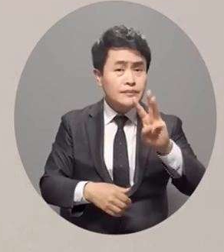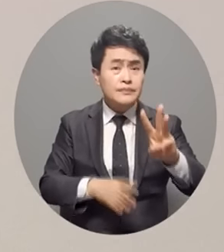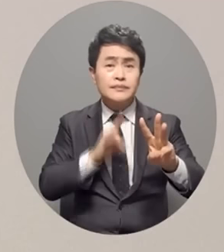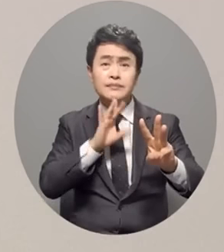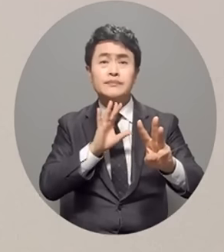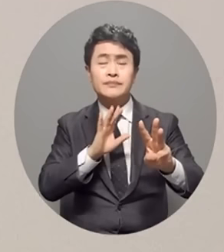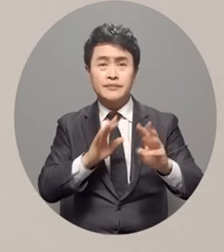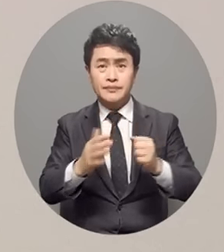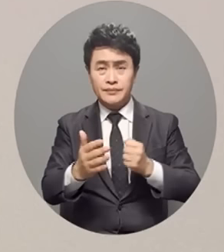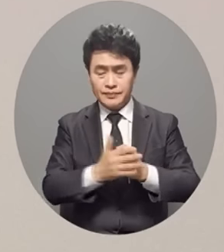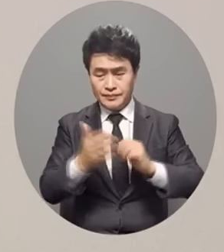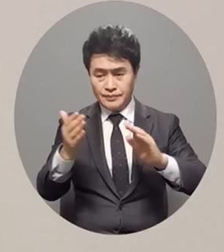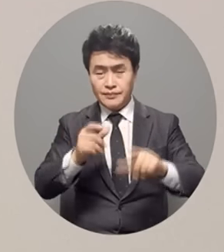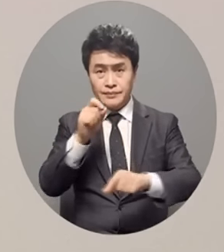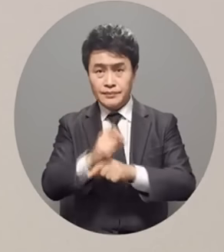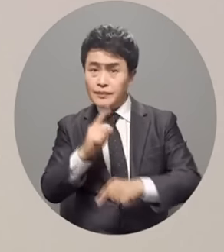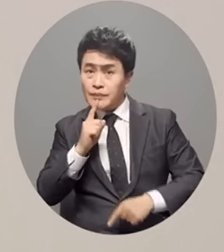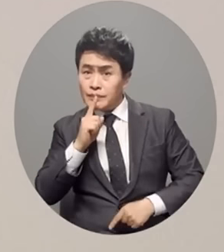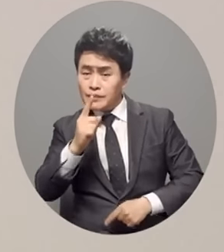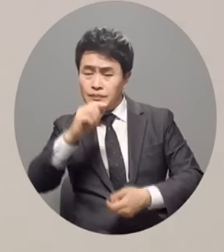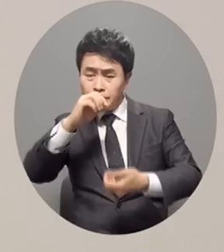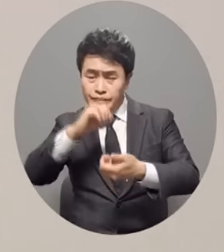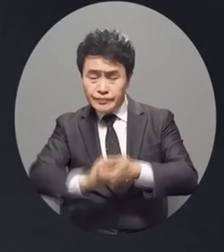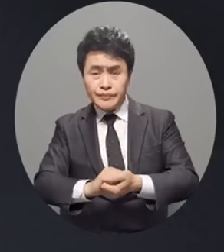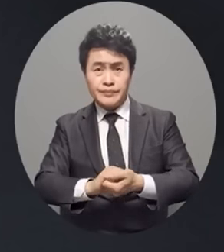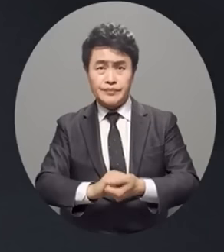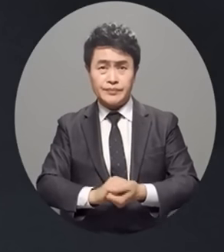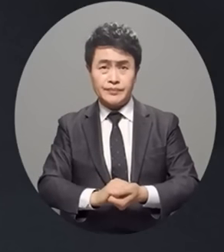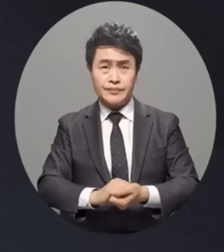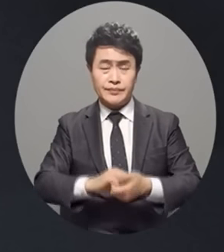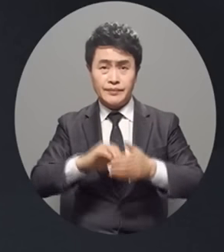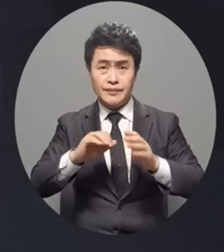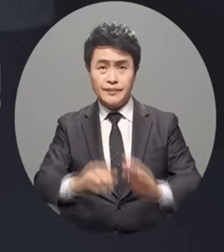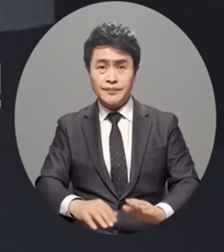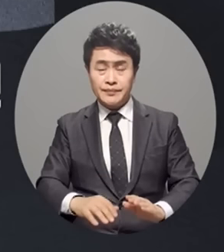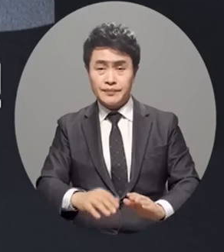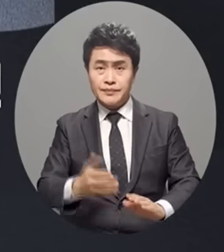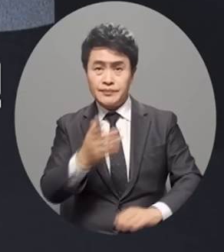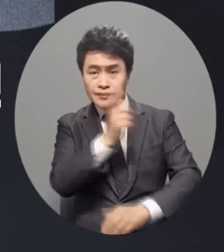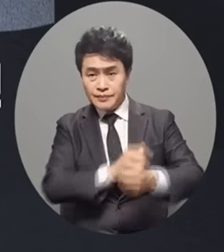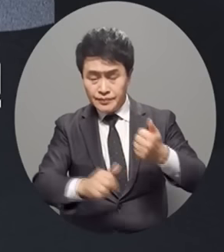(기자) 공수처의 기소권은 극히 제한적입니다.